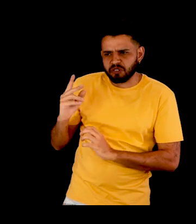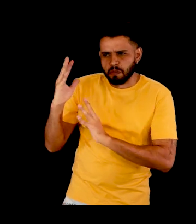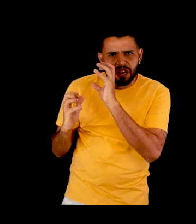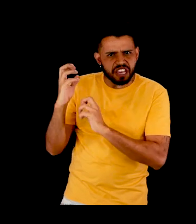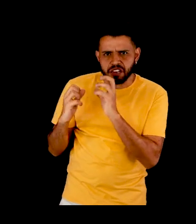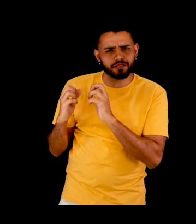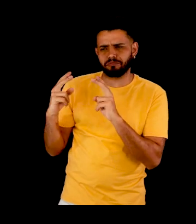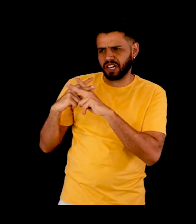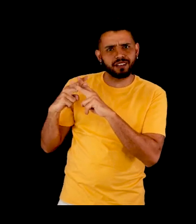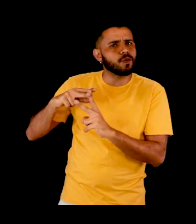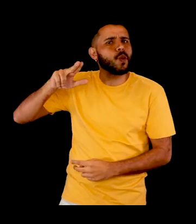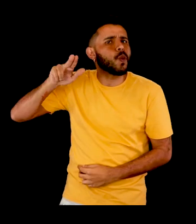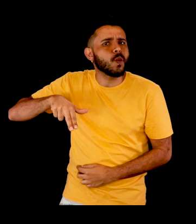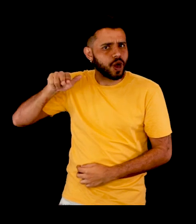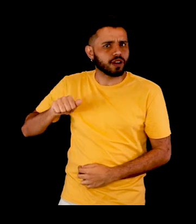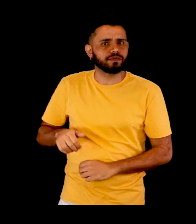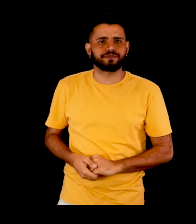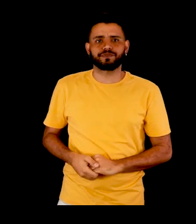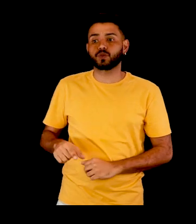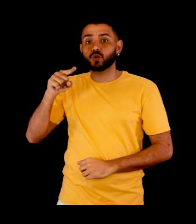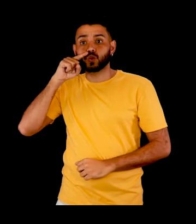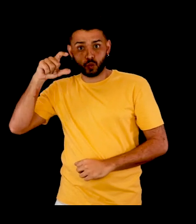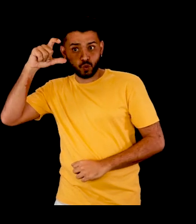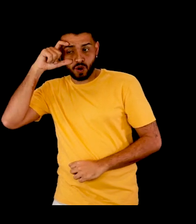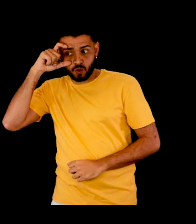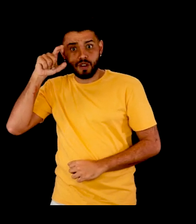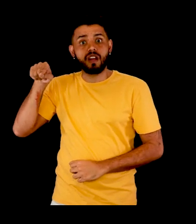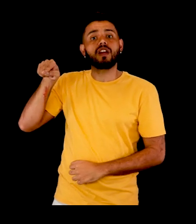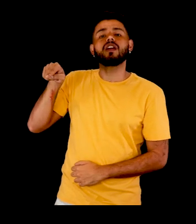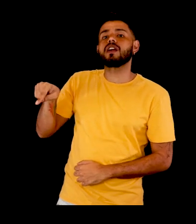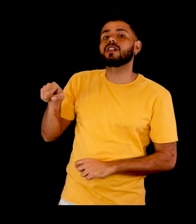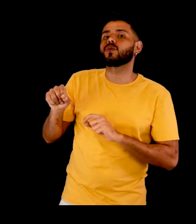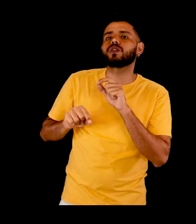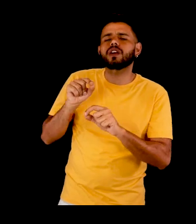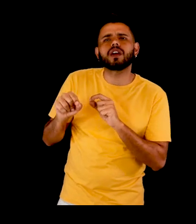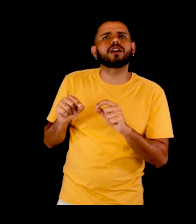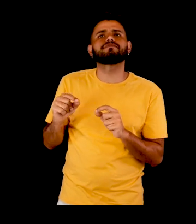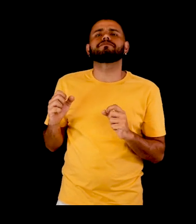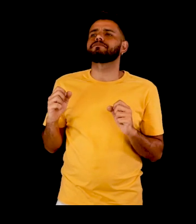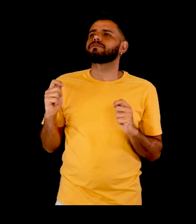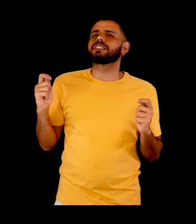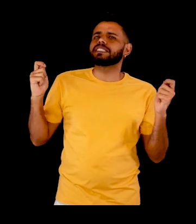O João tinha essa possibilidade de sonhar,